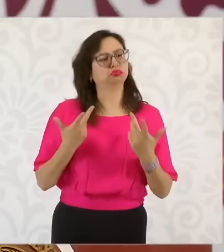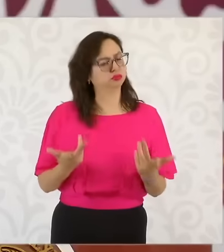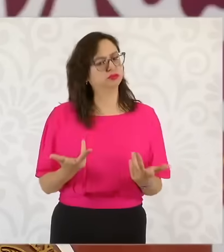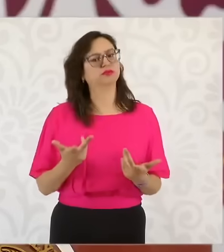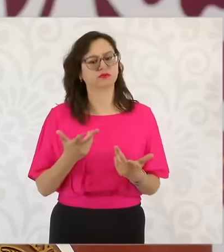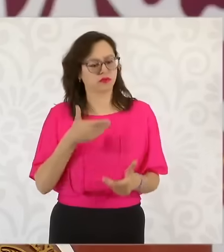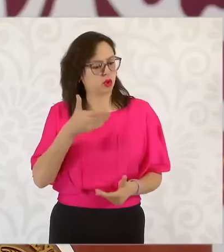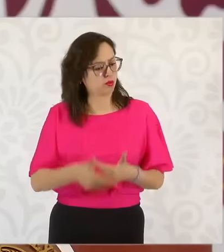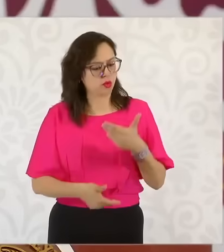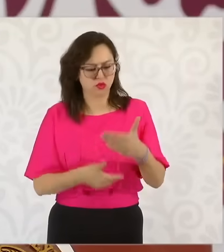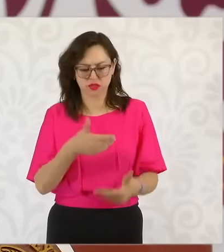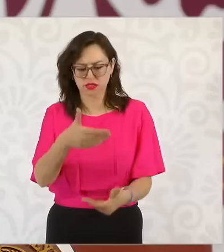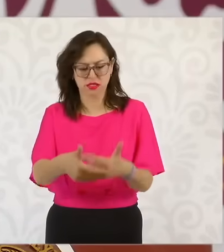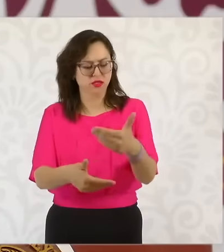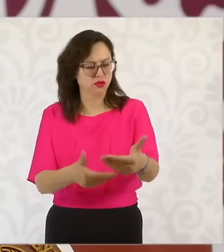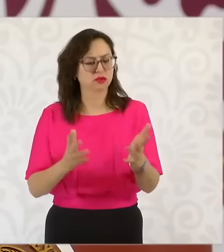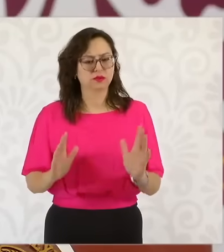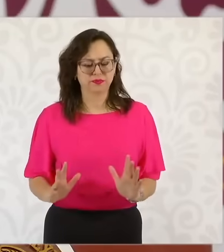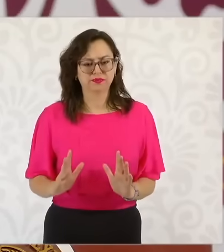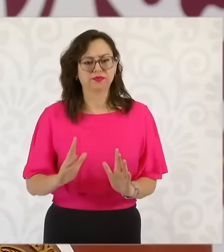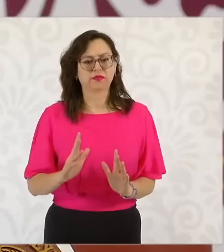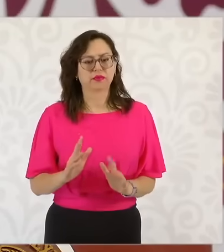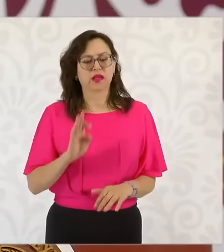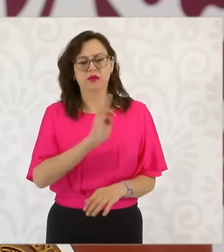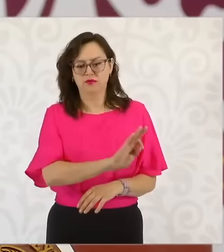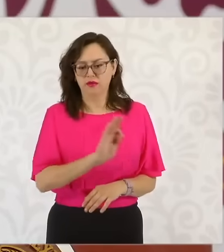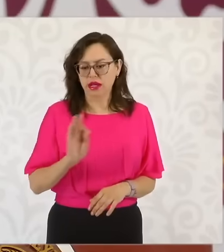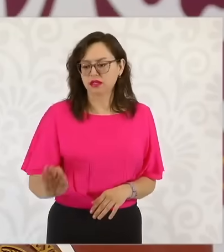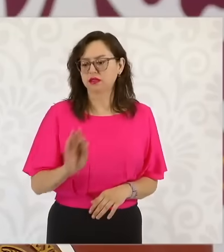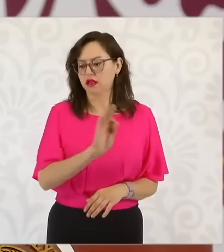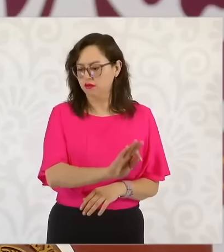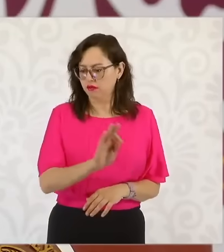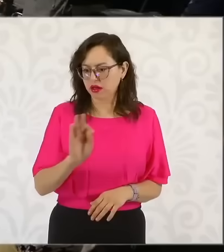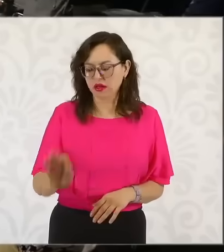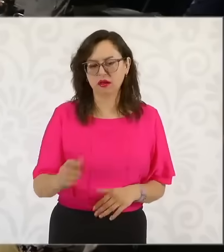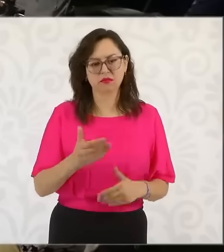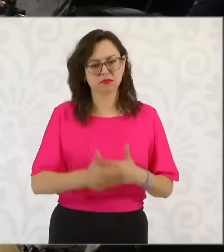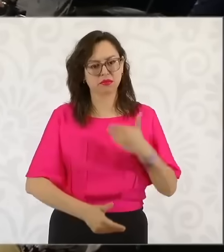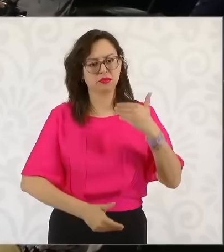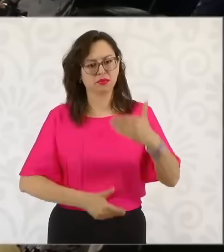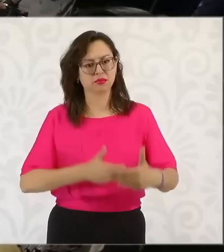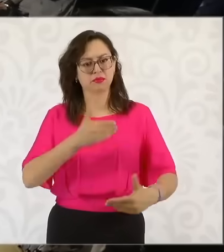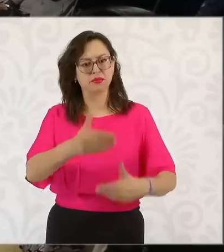procedimiento requiere plazos pero yo soy de los que pienso que entre más amplios son los plazos